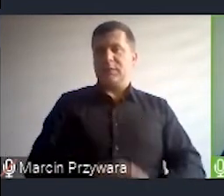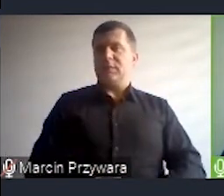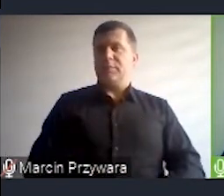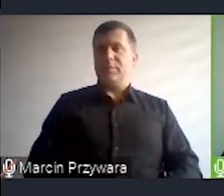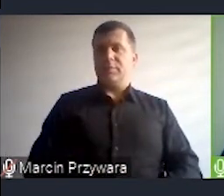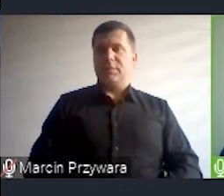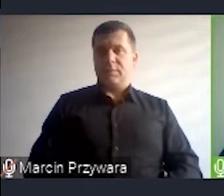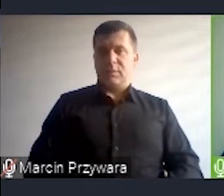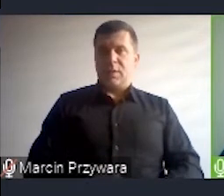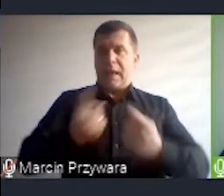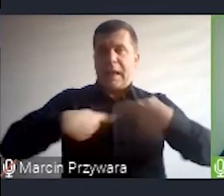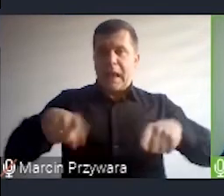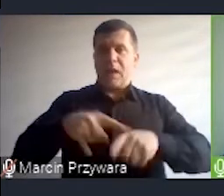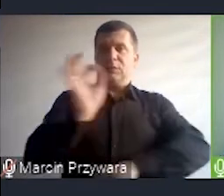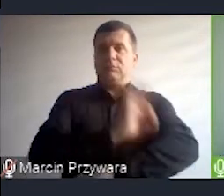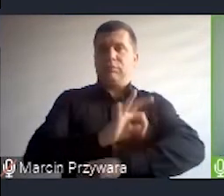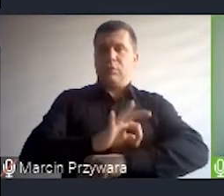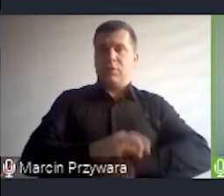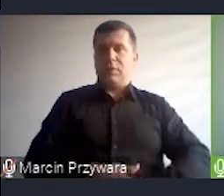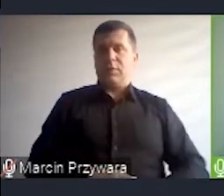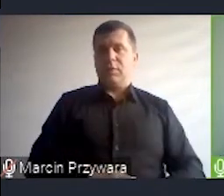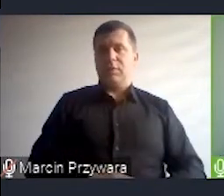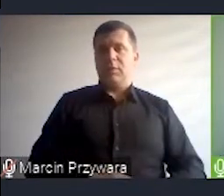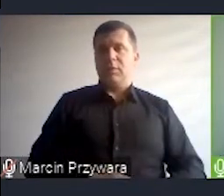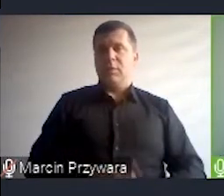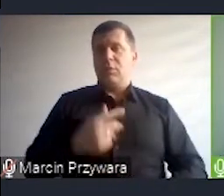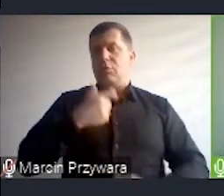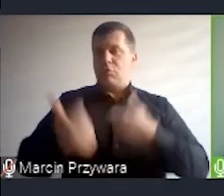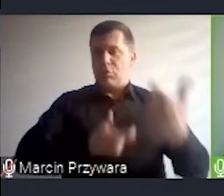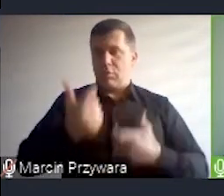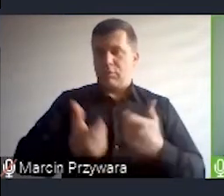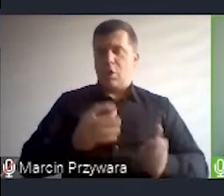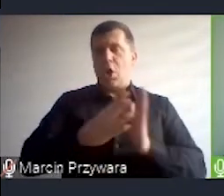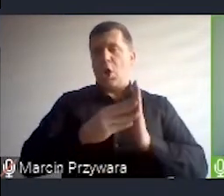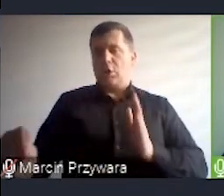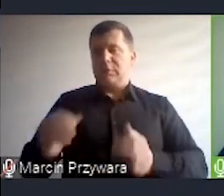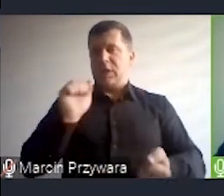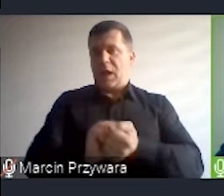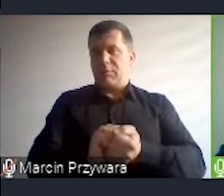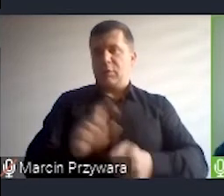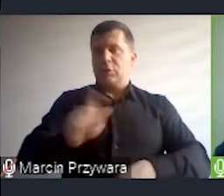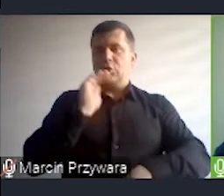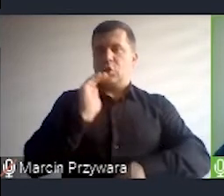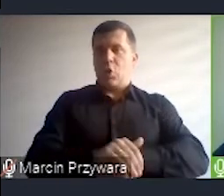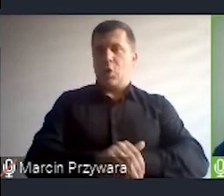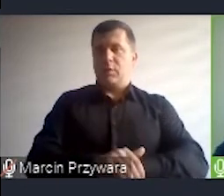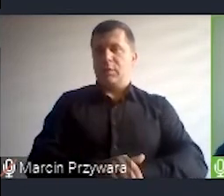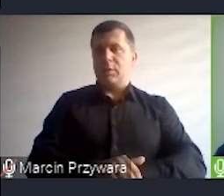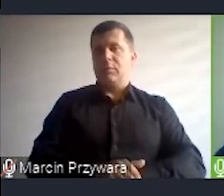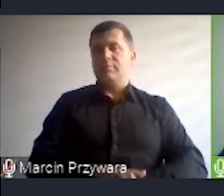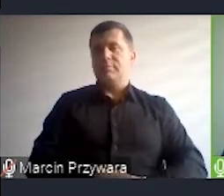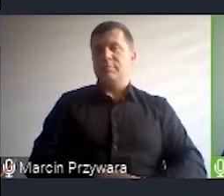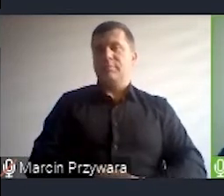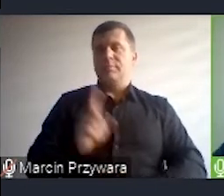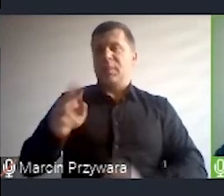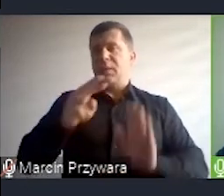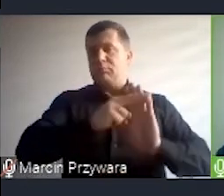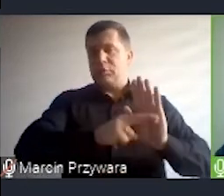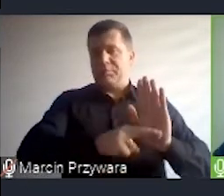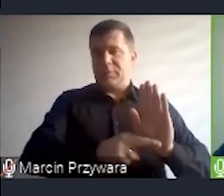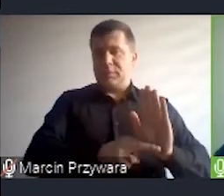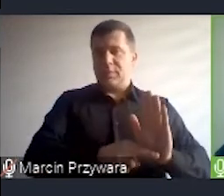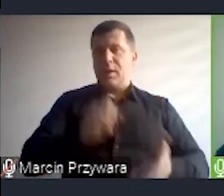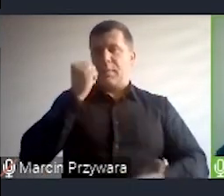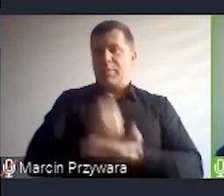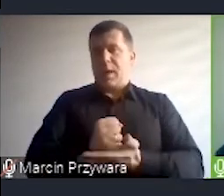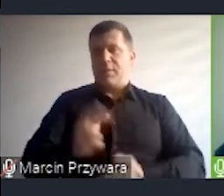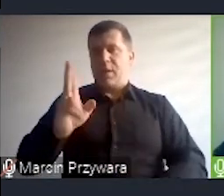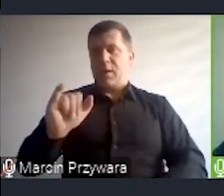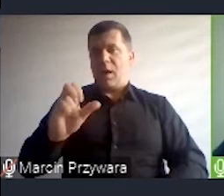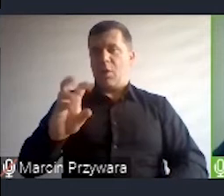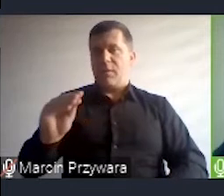Realizując projekt dokonujecie opadów amortyzacyjnych zgodnie z przepisami prawa krajowego,